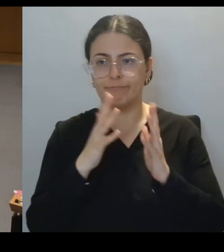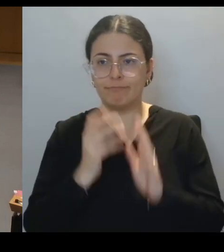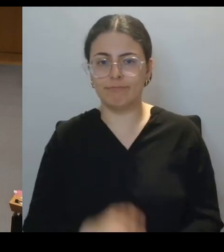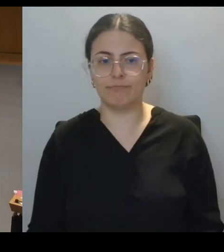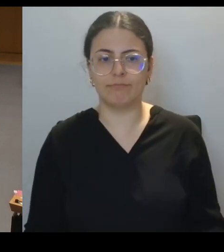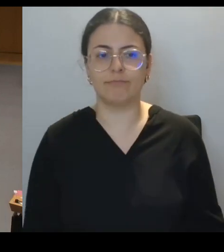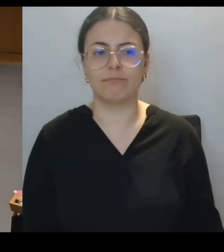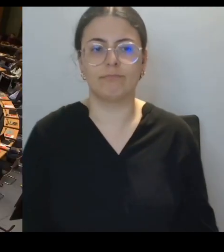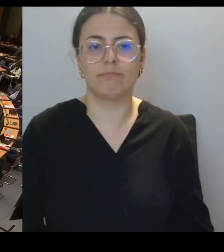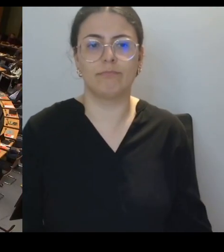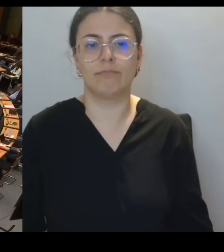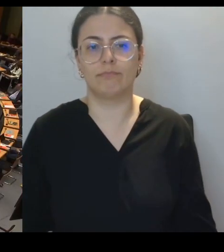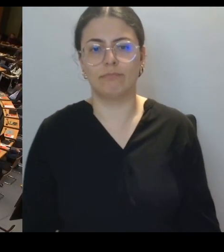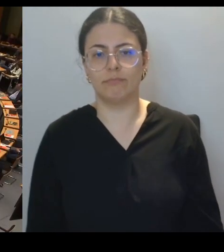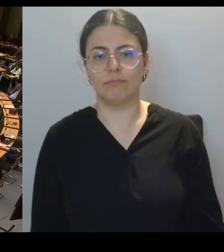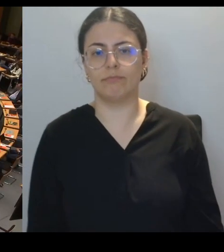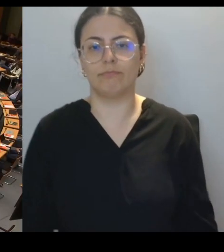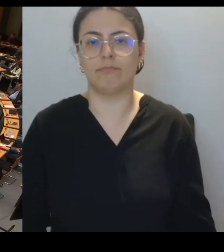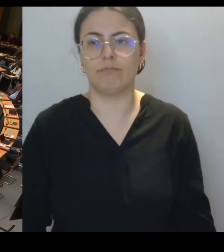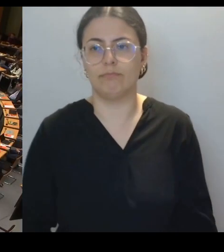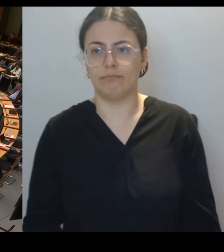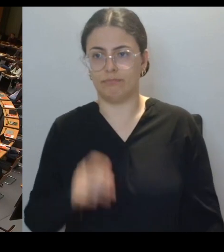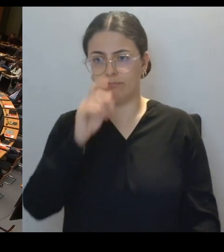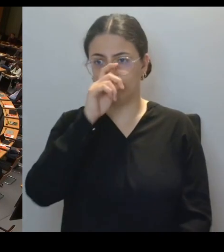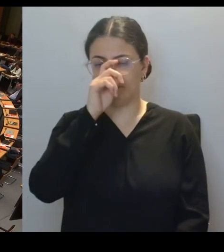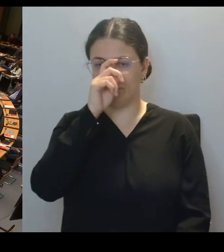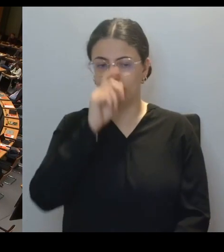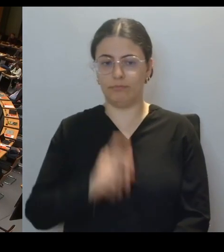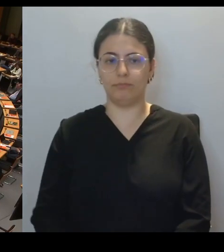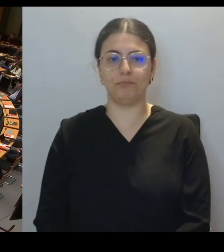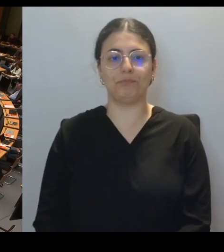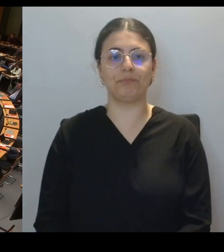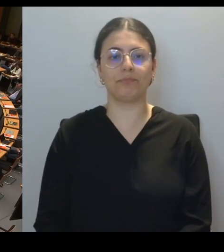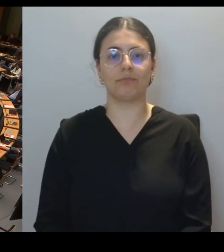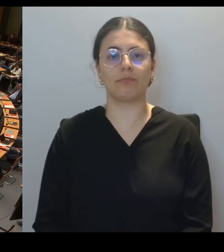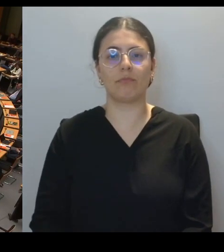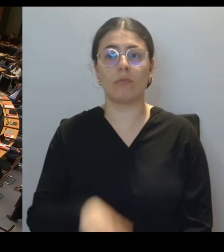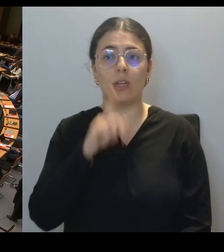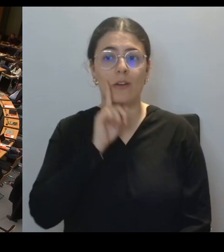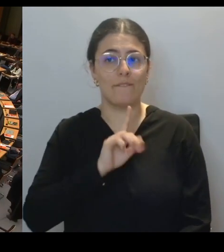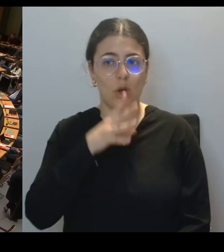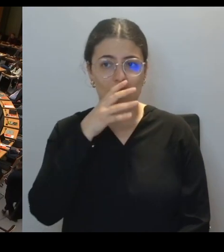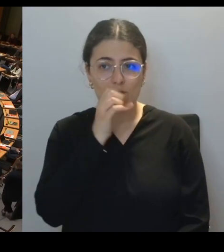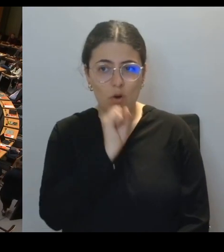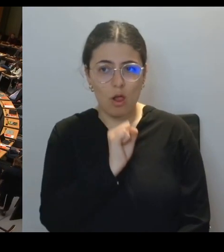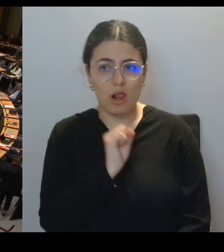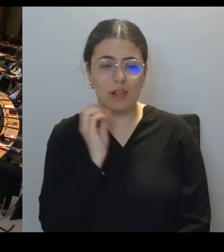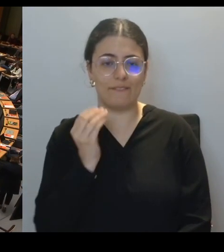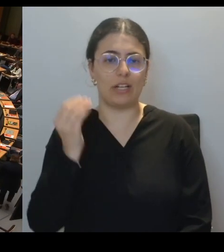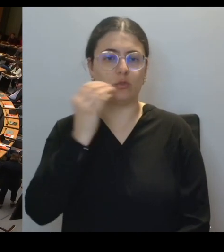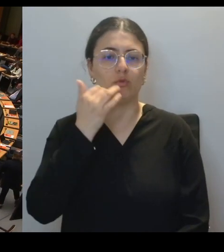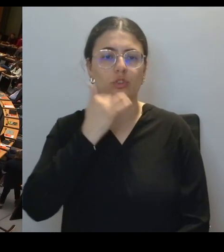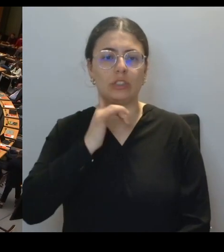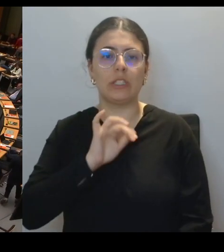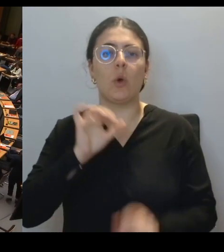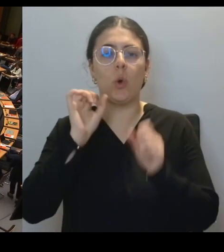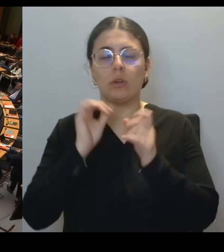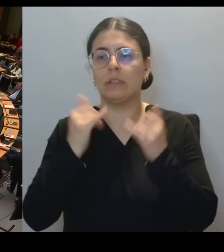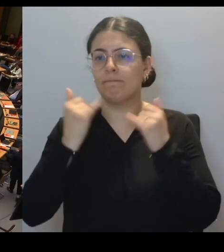Frau Wolf wünscht nicht dazu zu sprechen. Und damit hat für die Fraktion Die Linke nun der Kollege Scheel das Wort. Bitte schön.